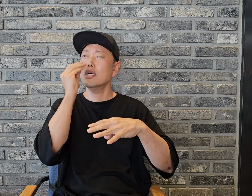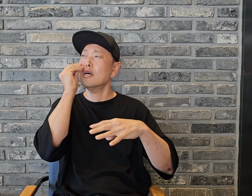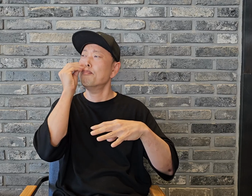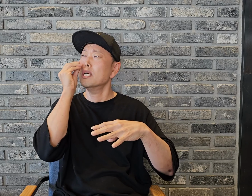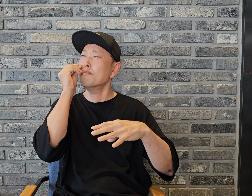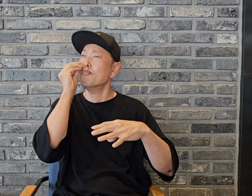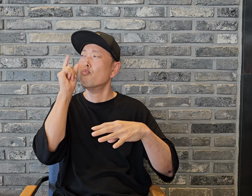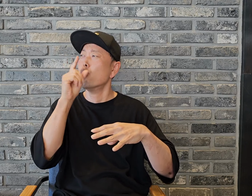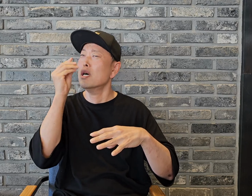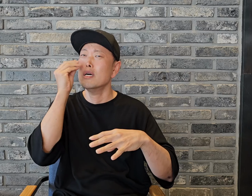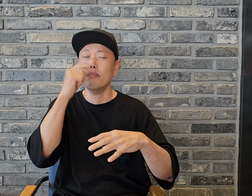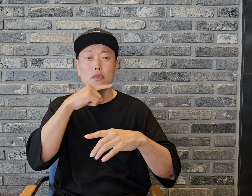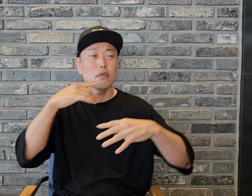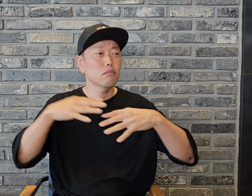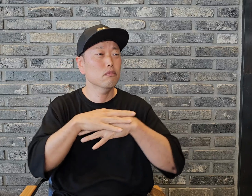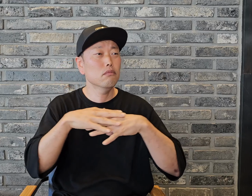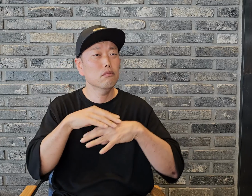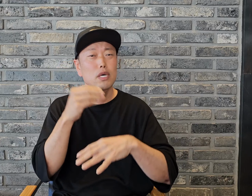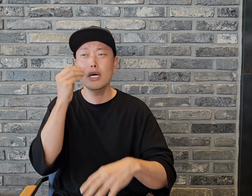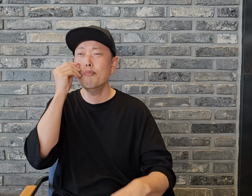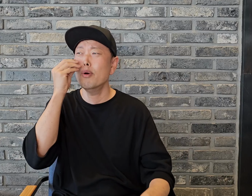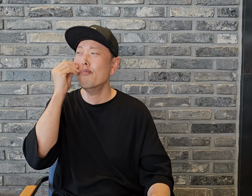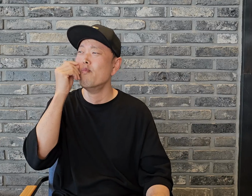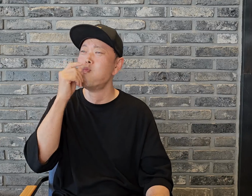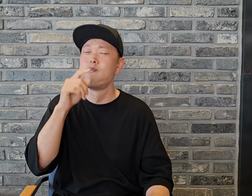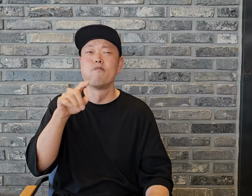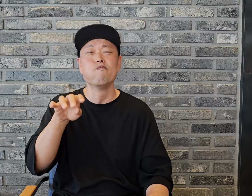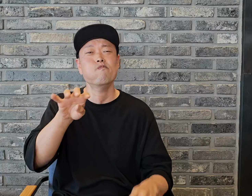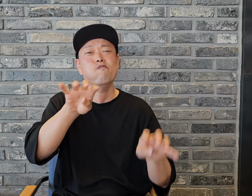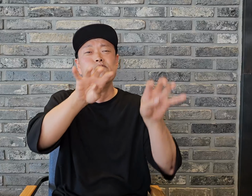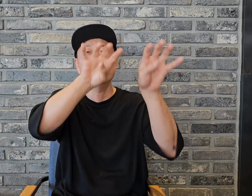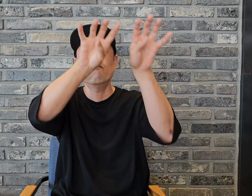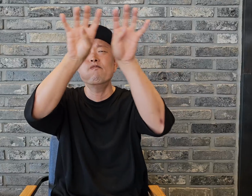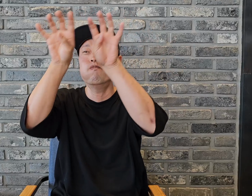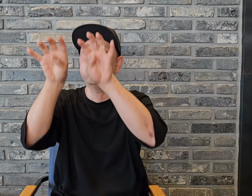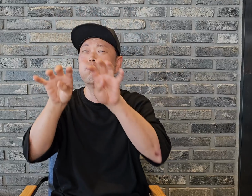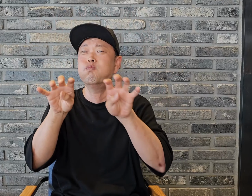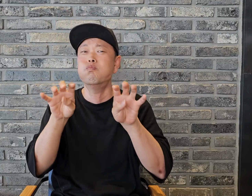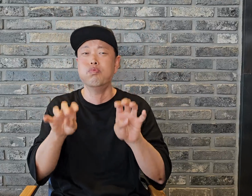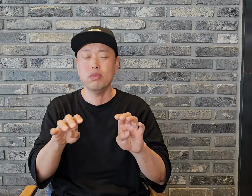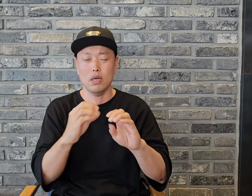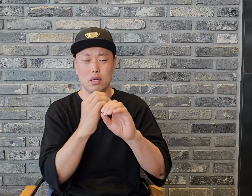혈액순환에서 ‘기름’이라는 수어가 더해지면 무슨 뜻이 될지 연상이 안 될 정도로 표현이 이상해지게 되잖아요